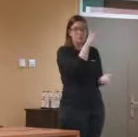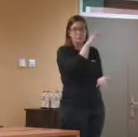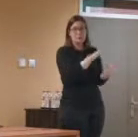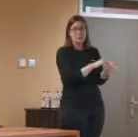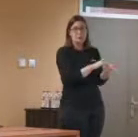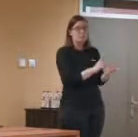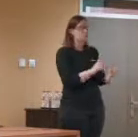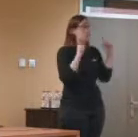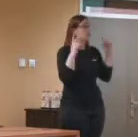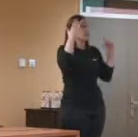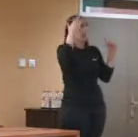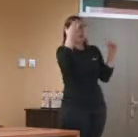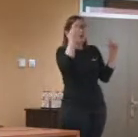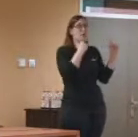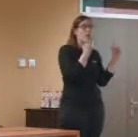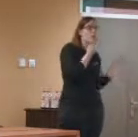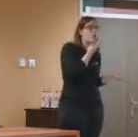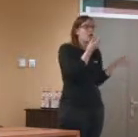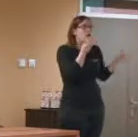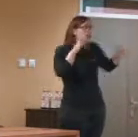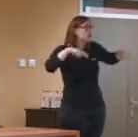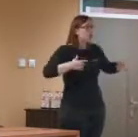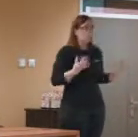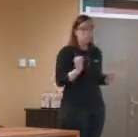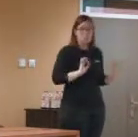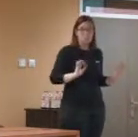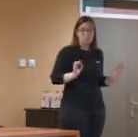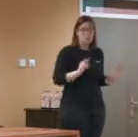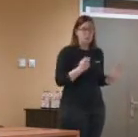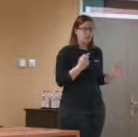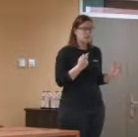no había ningún protagonista principal que tuviera que declarar. Y con esto quiero decirte